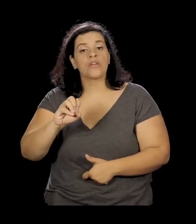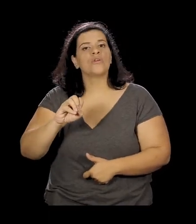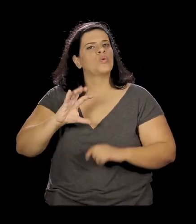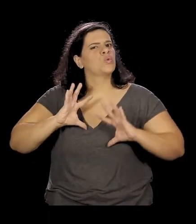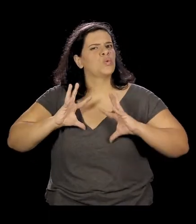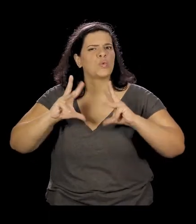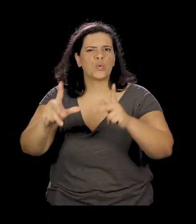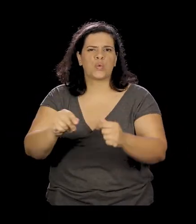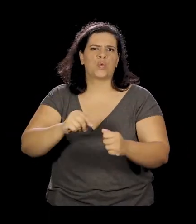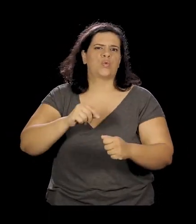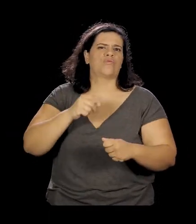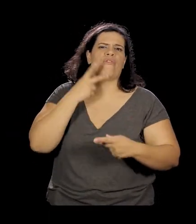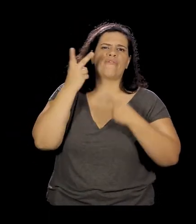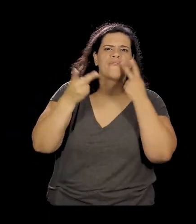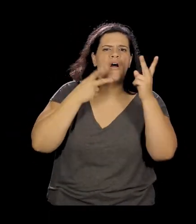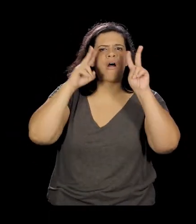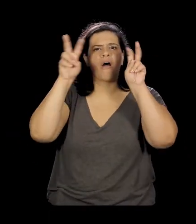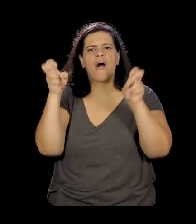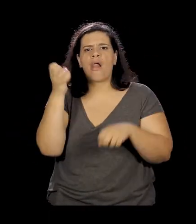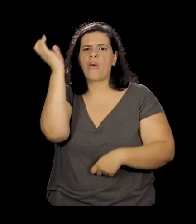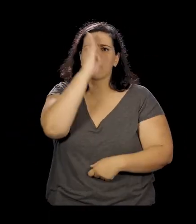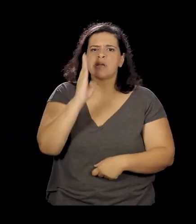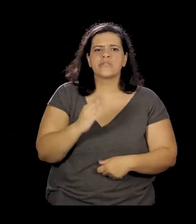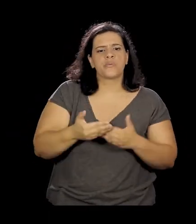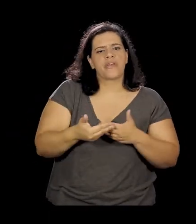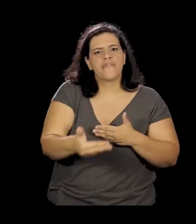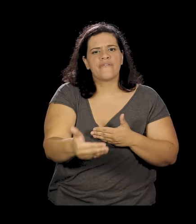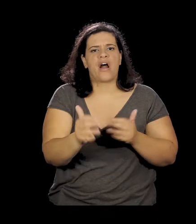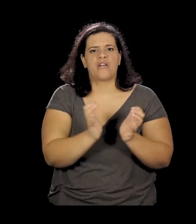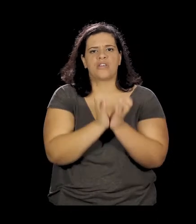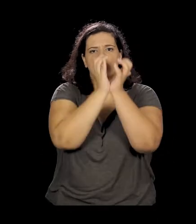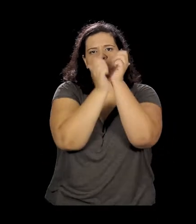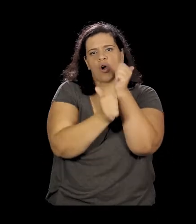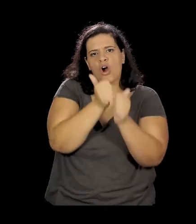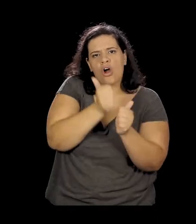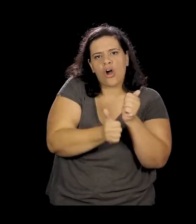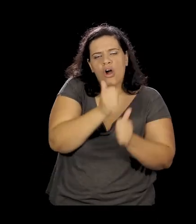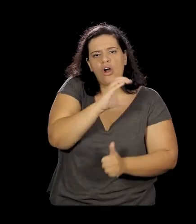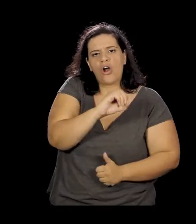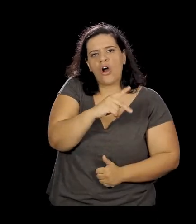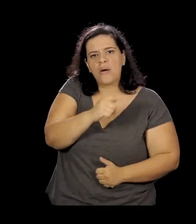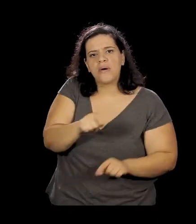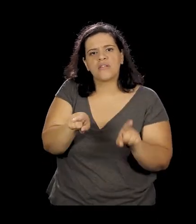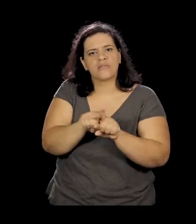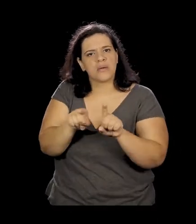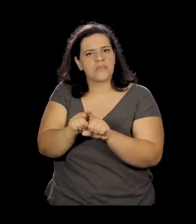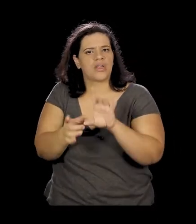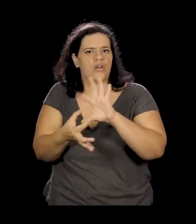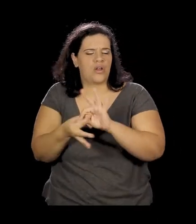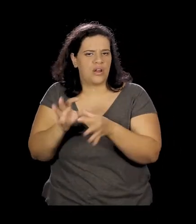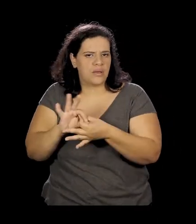todo mundo estava falando sobre o Brasil. A Copa ia acontecer aqui, os Jogos Olímpicos também,